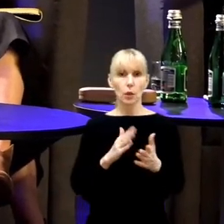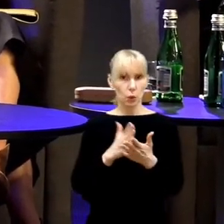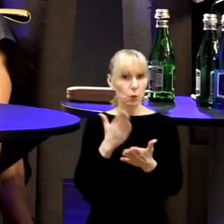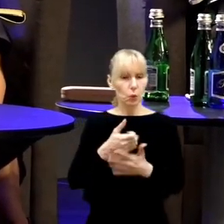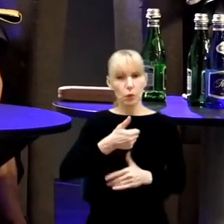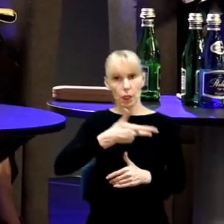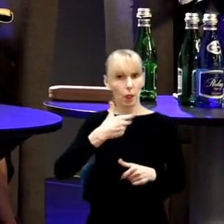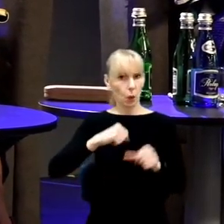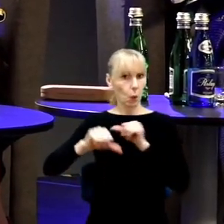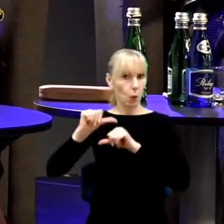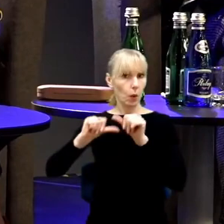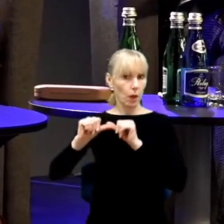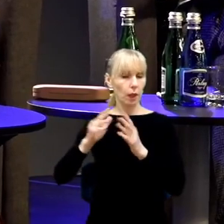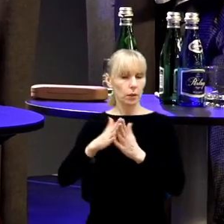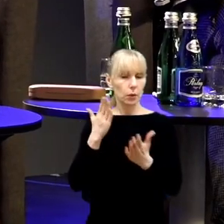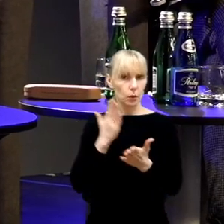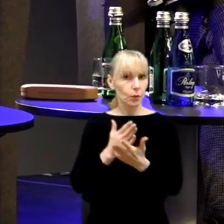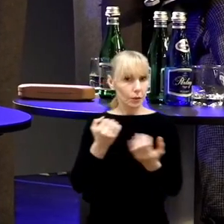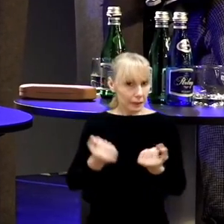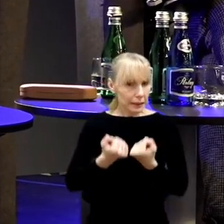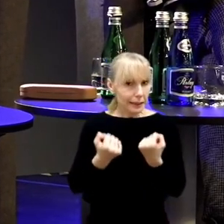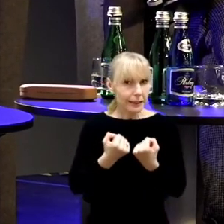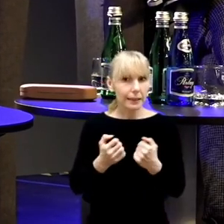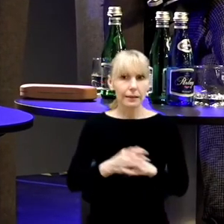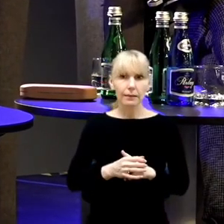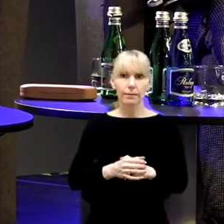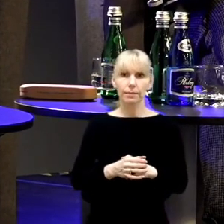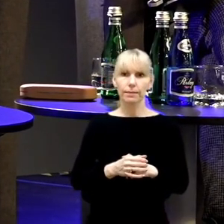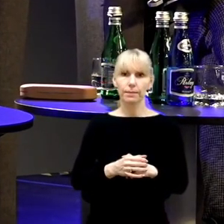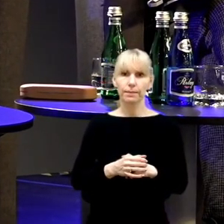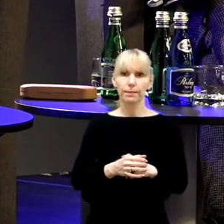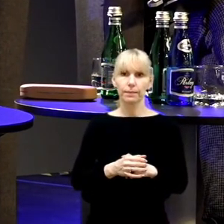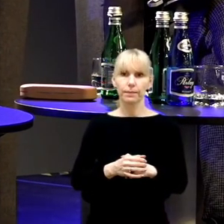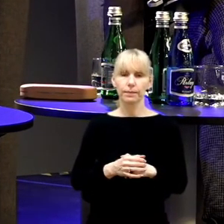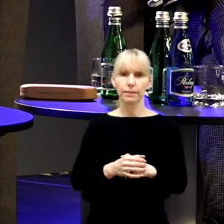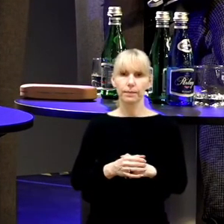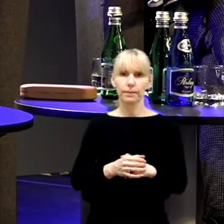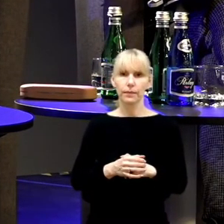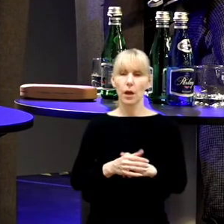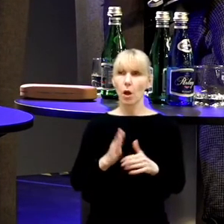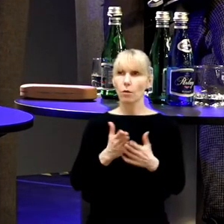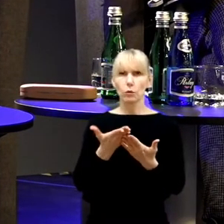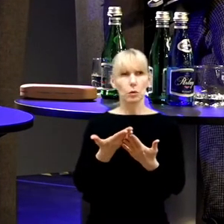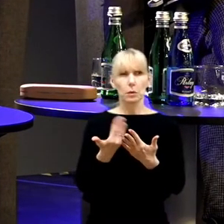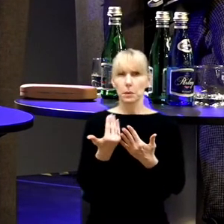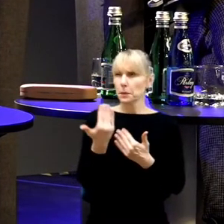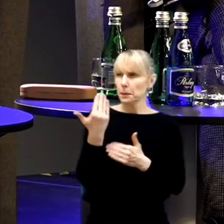Tak i taki krótki przegląd, który kiedyś wykonywałam dla